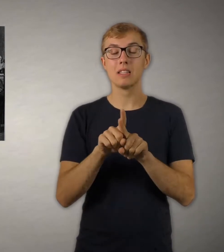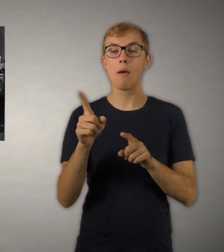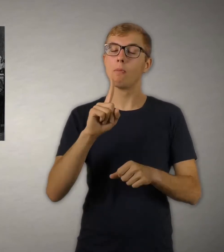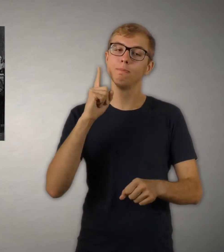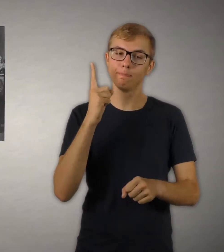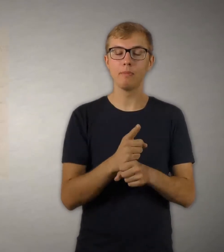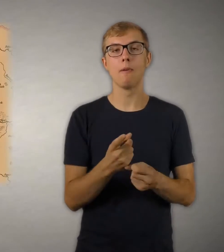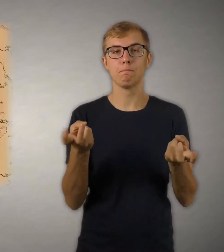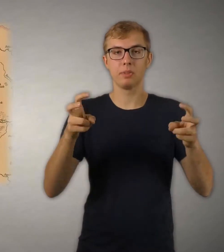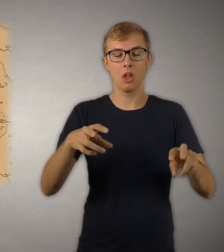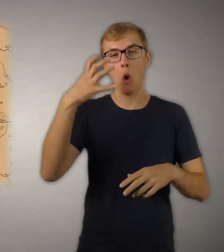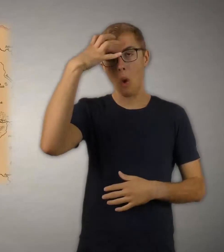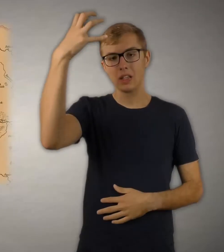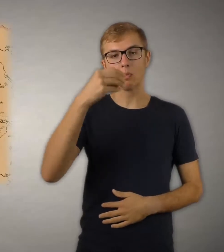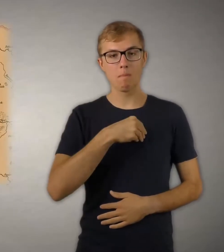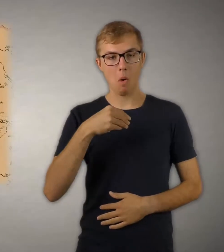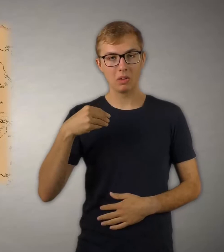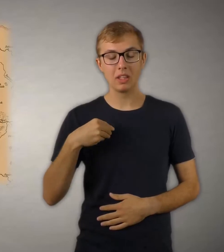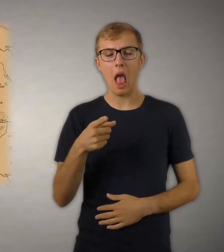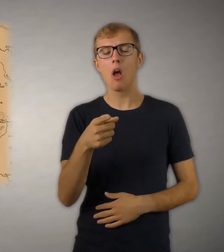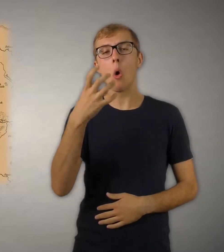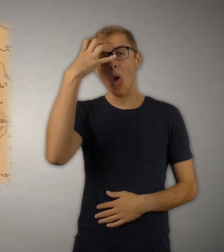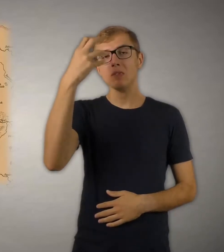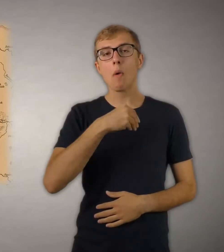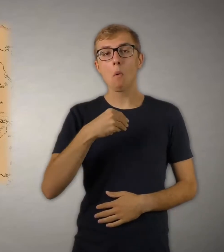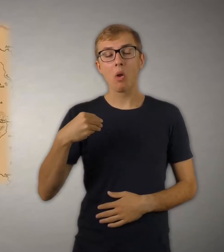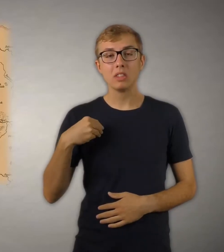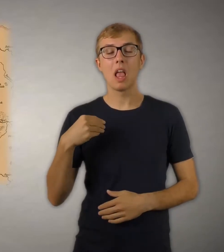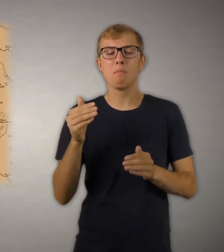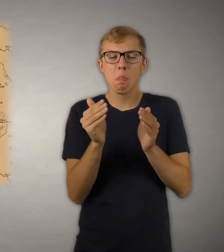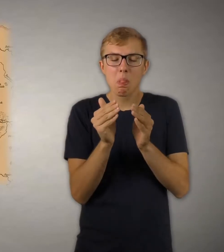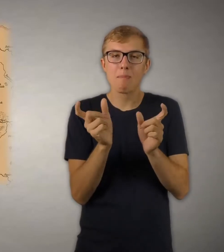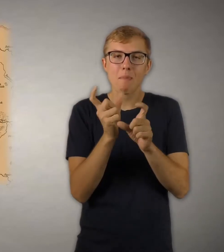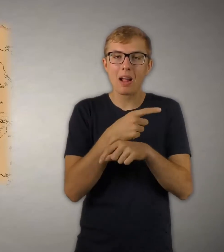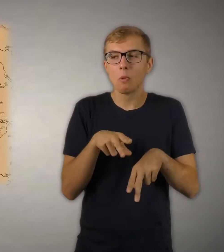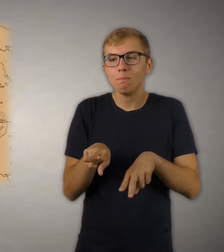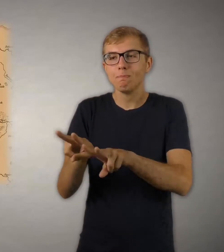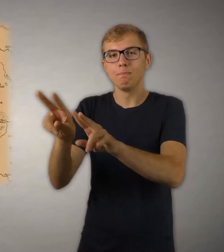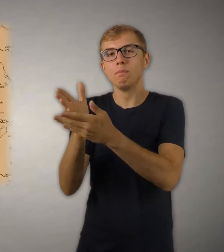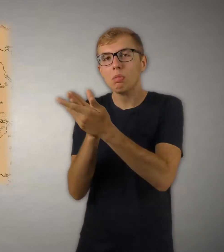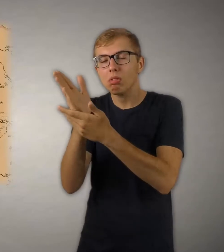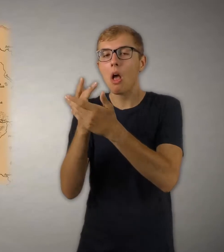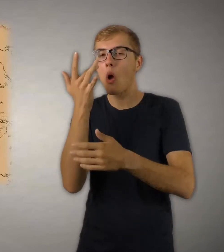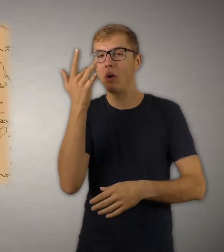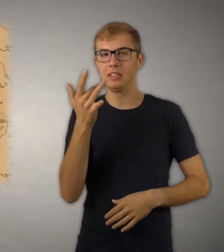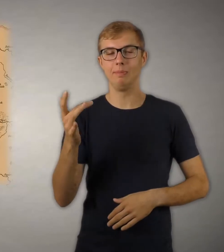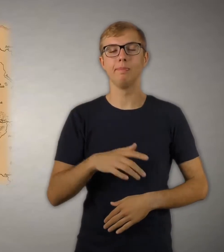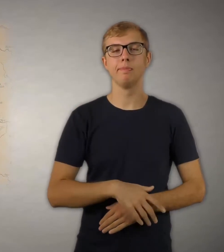Wtedy też ustalono powstanie Królestwa Polskiego – małego państewka zupełnie zależnego od Rosji.